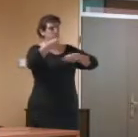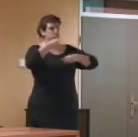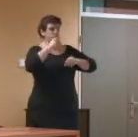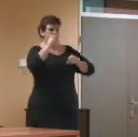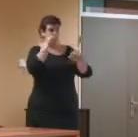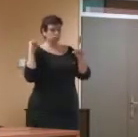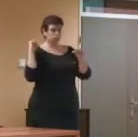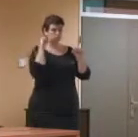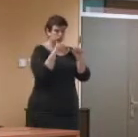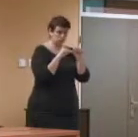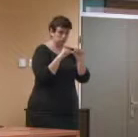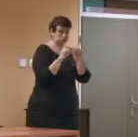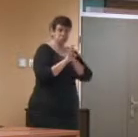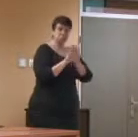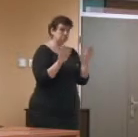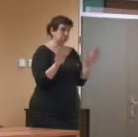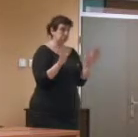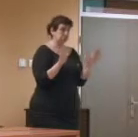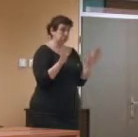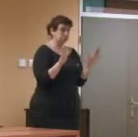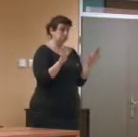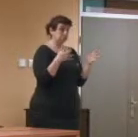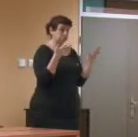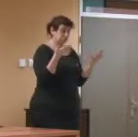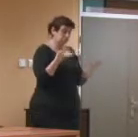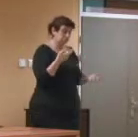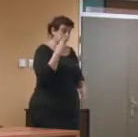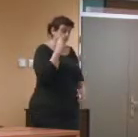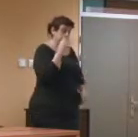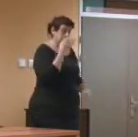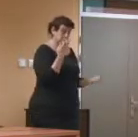y transformar lo que son